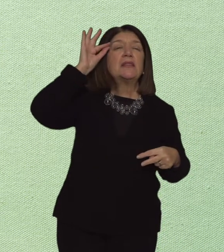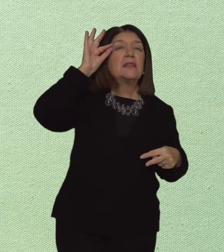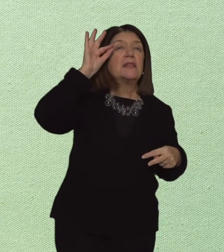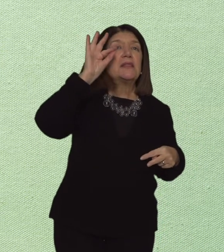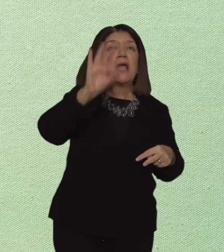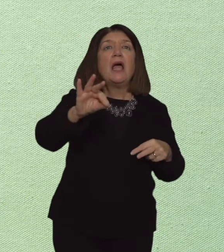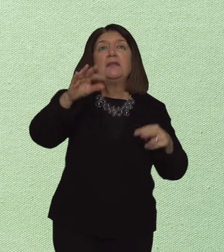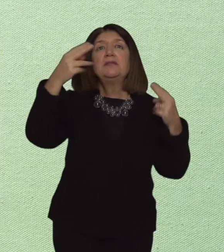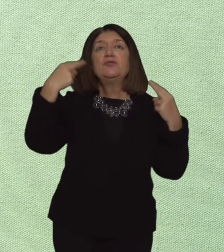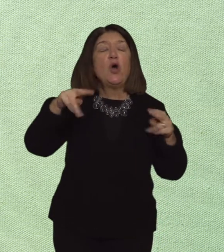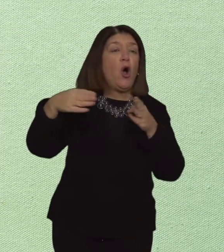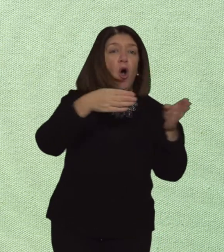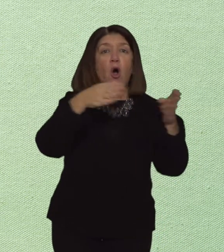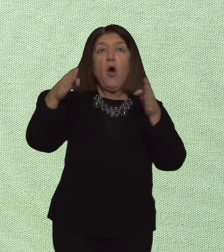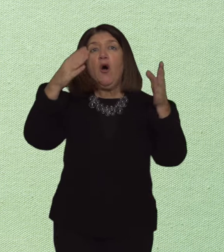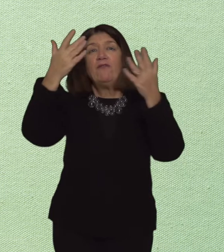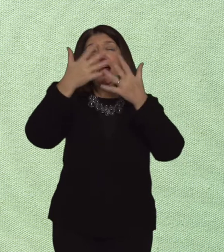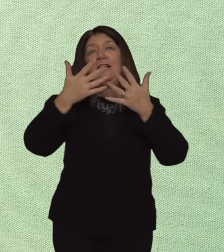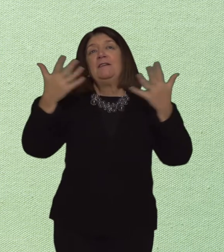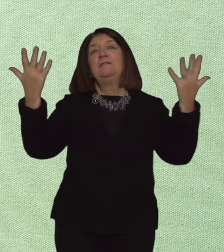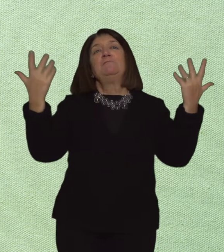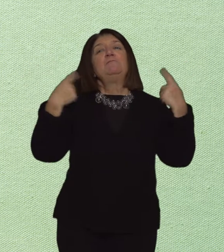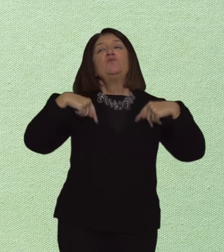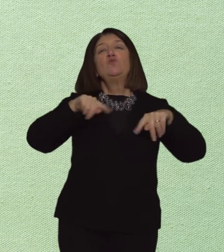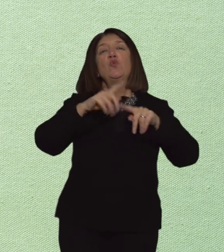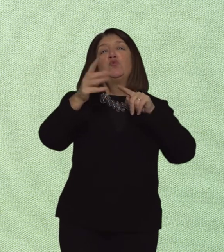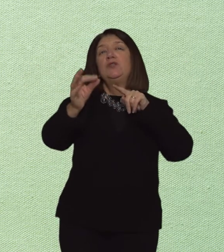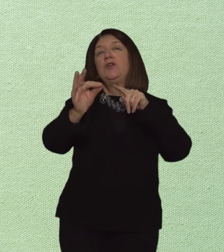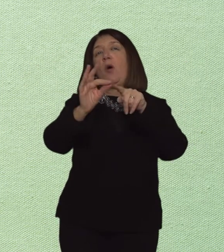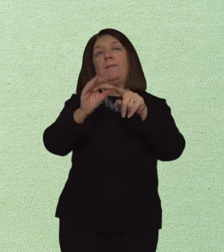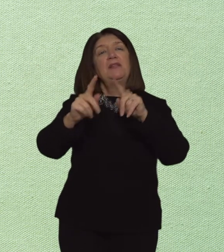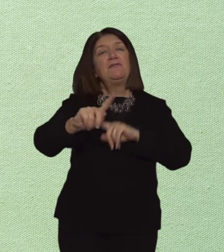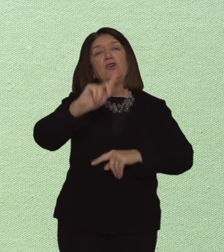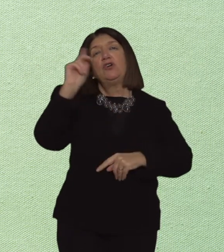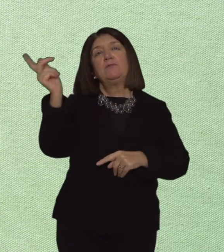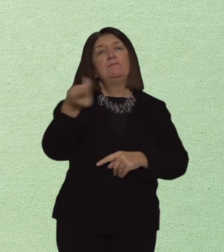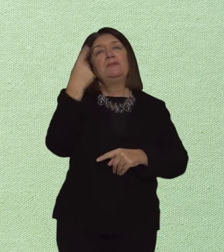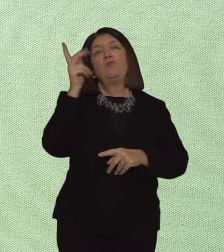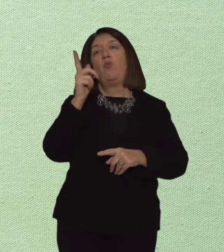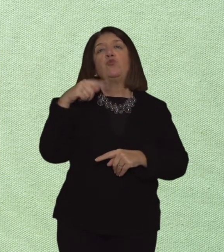bisogno di essere efficiente ed efficace per l'uomo diventa una macchina d'efficienza e